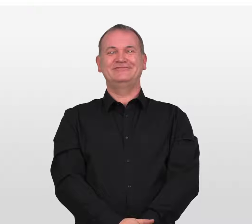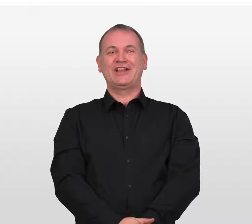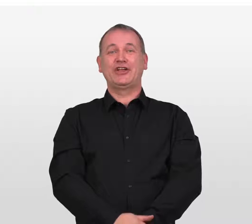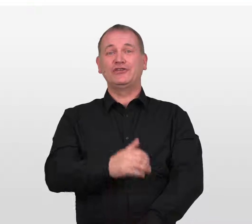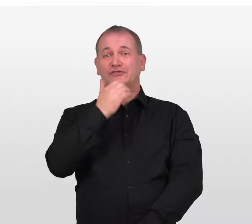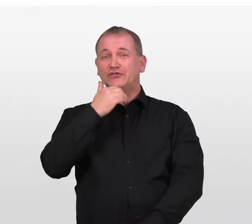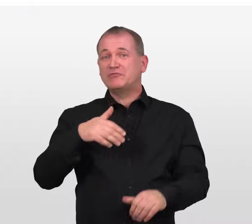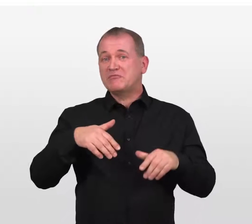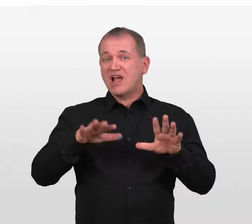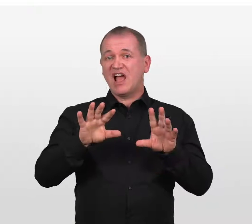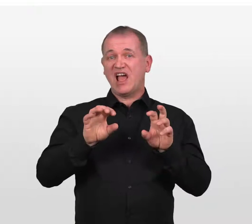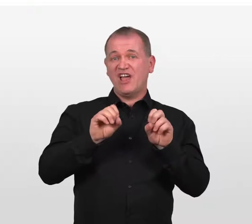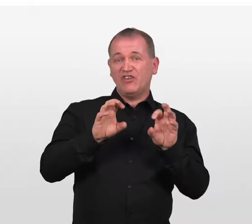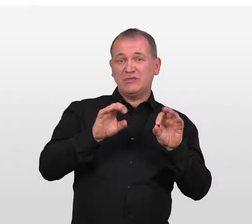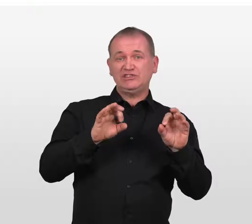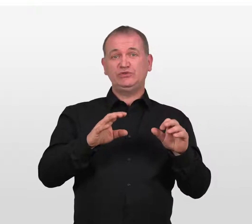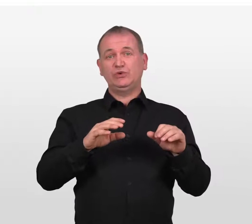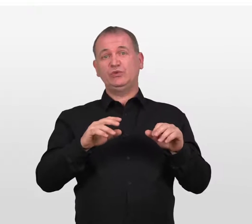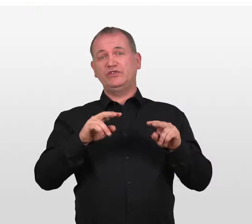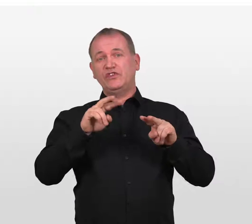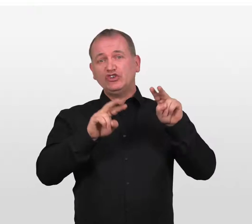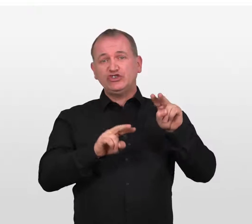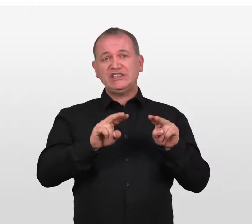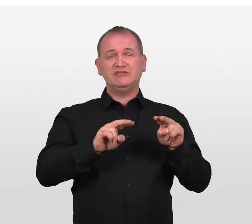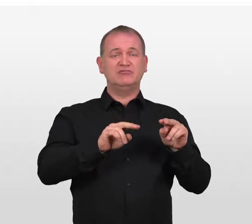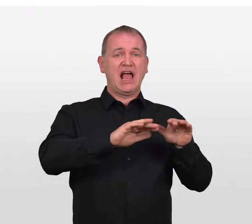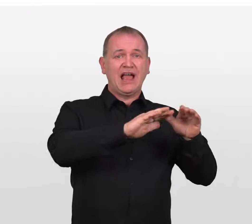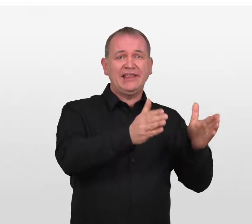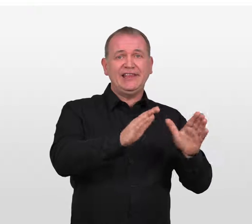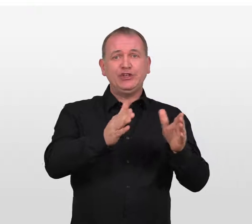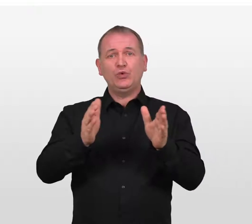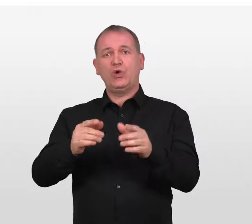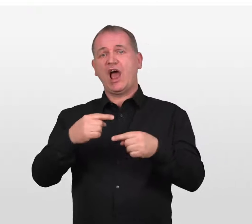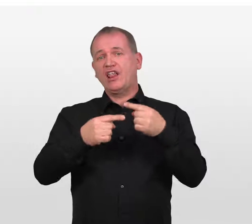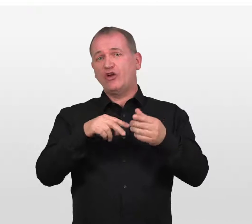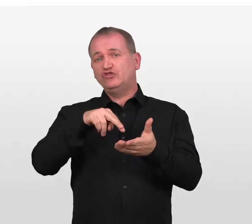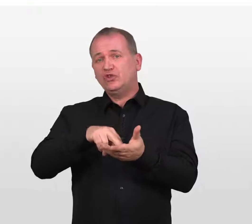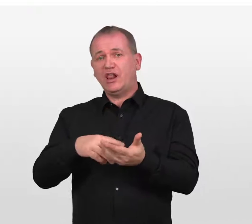Weiterführende Informationen und verschiedene Anlaufstellen